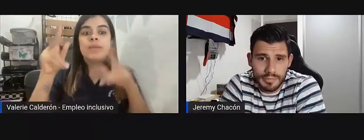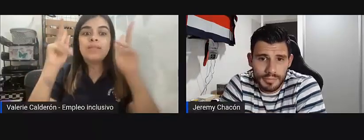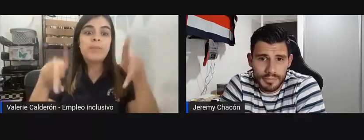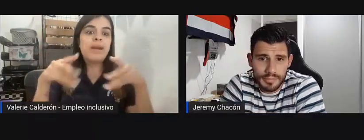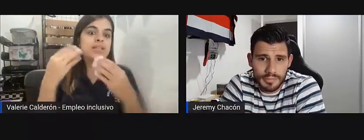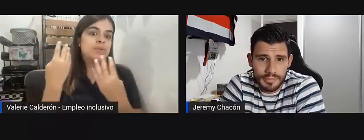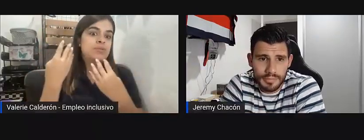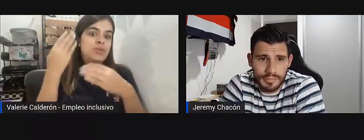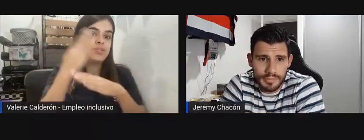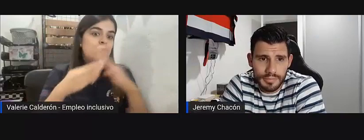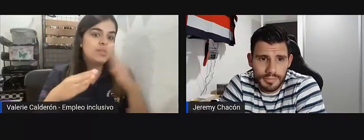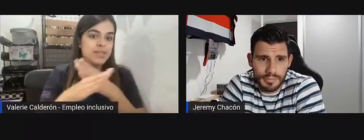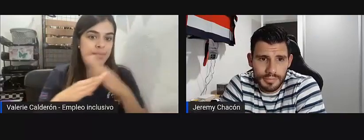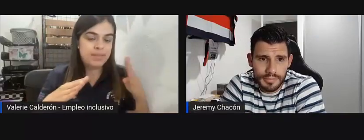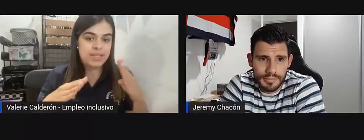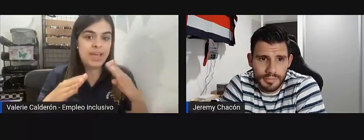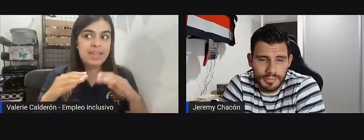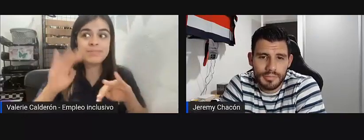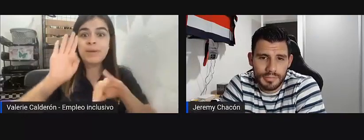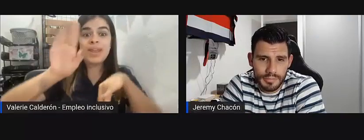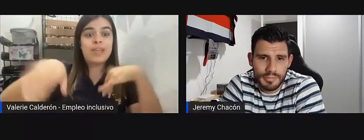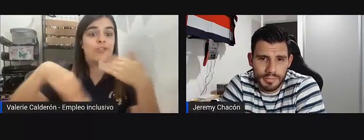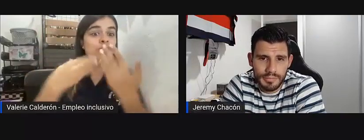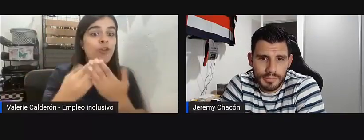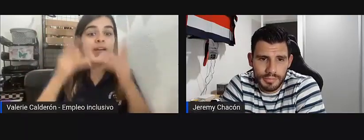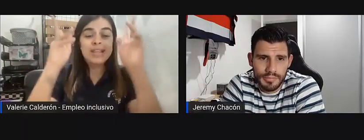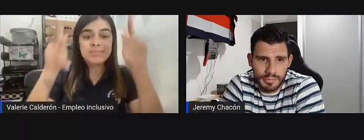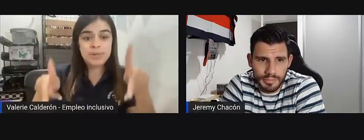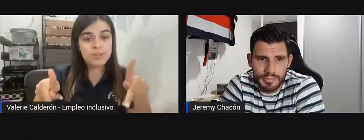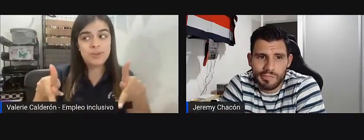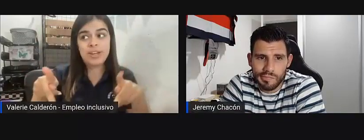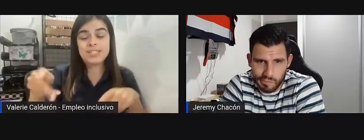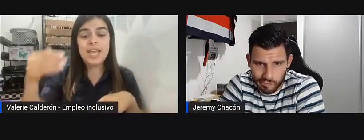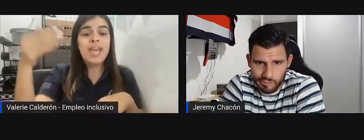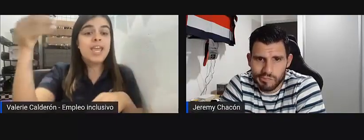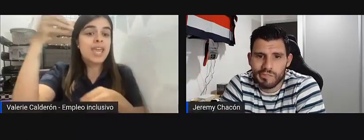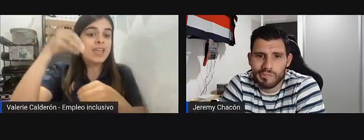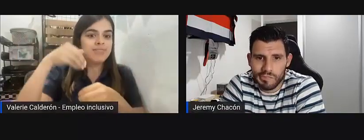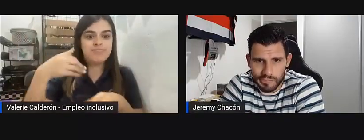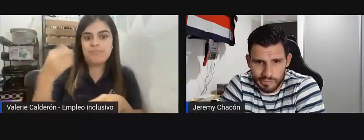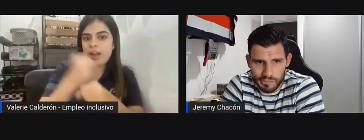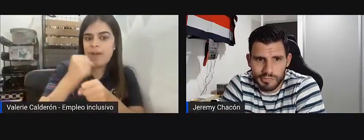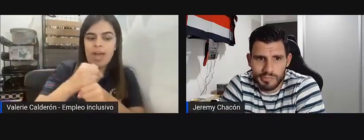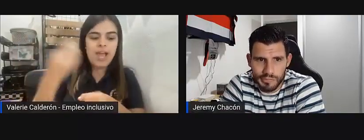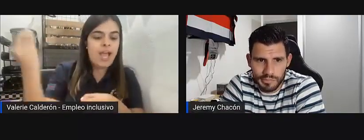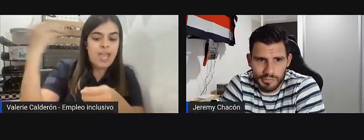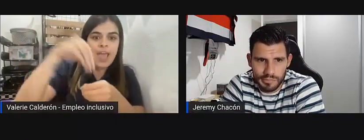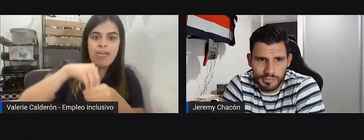solamente para las personas con discapacidades para que todas las personas que trabajan ahí